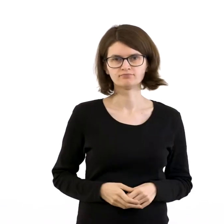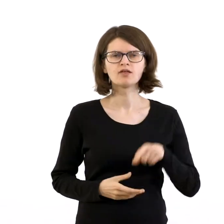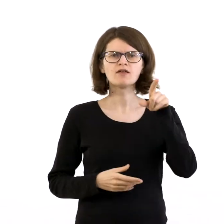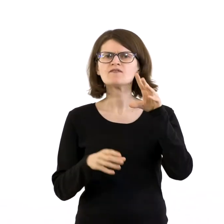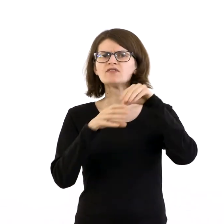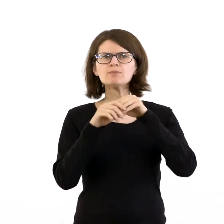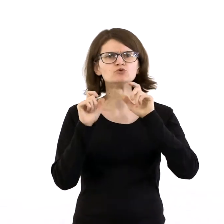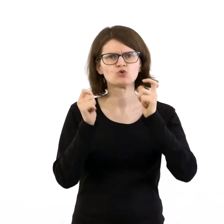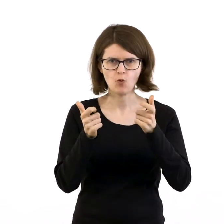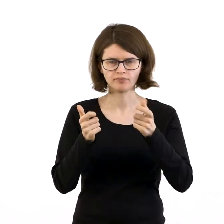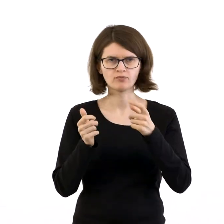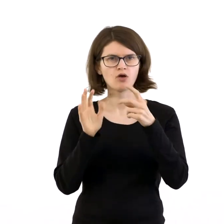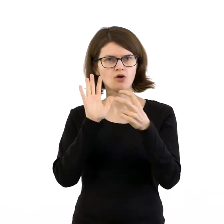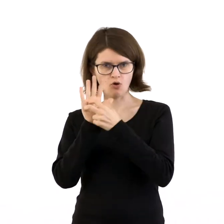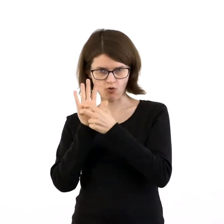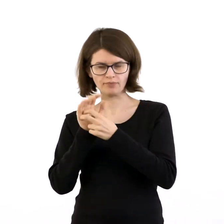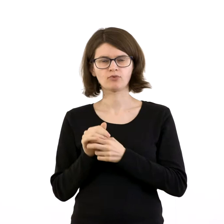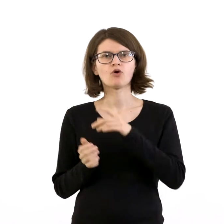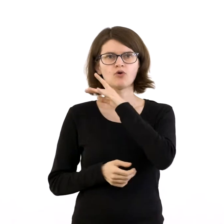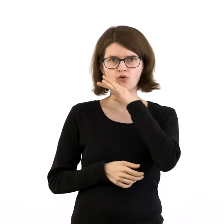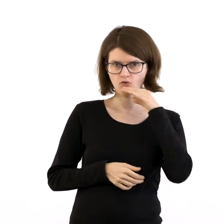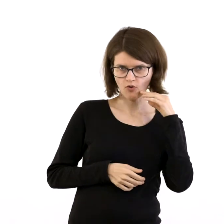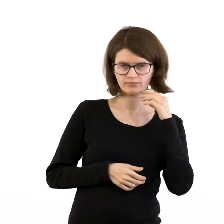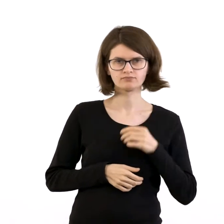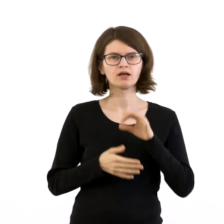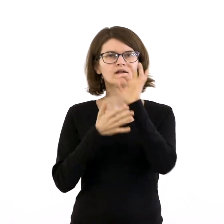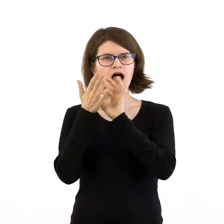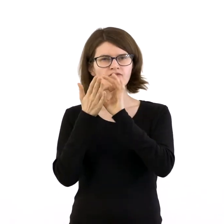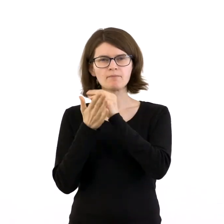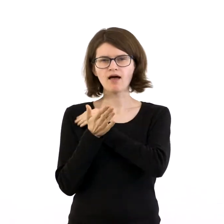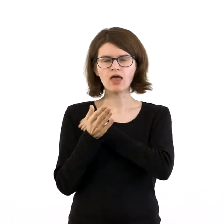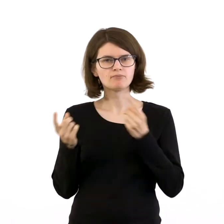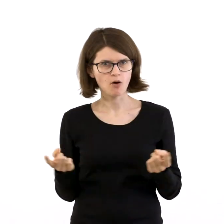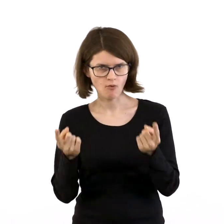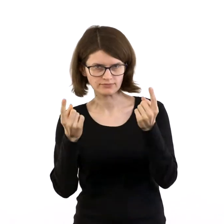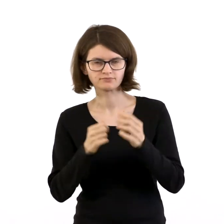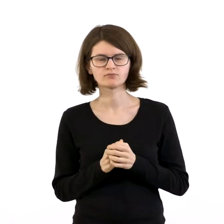Składają się na nią: logotyp, kolorystyka, grafika materiałów promocyjnych,